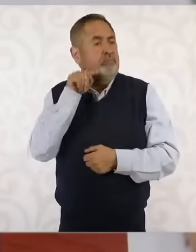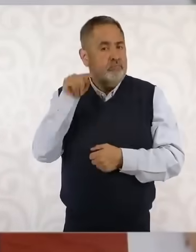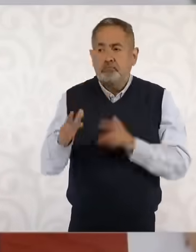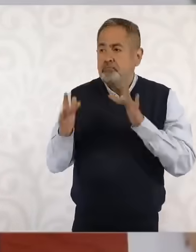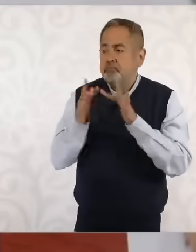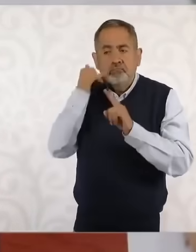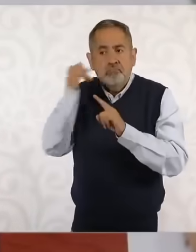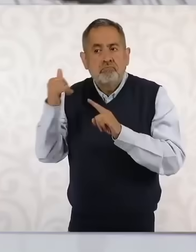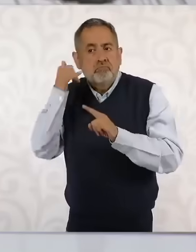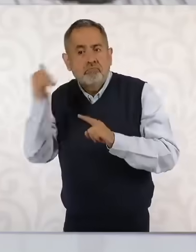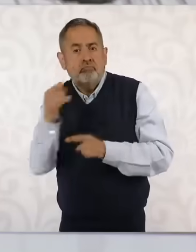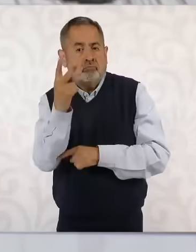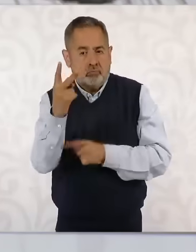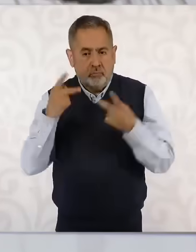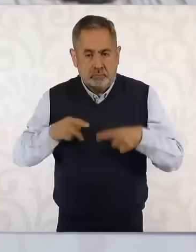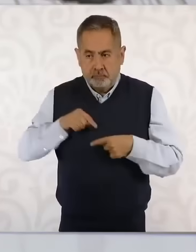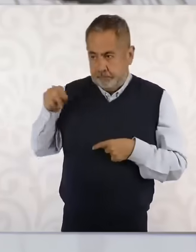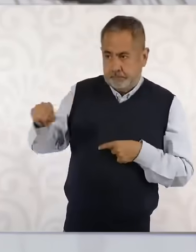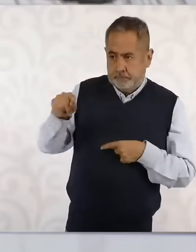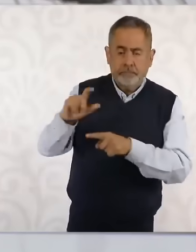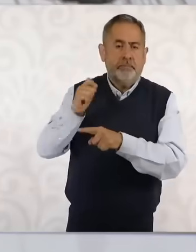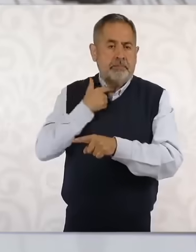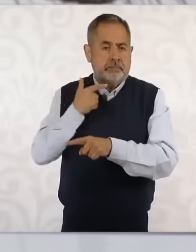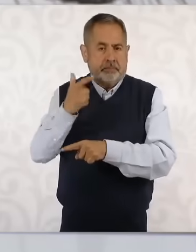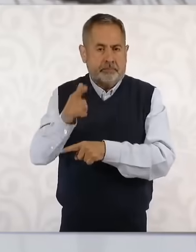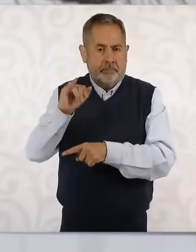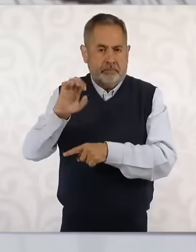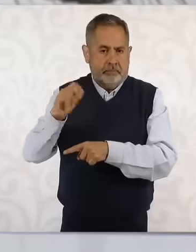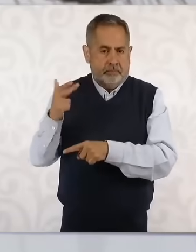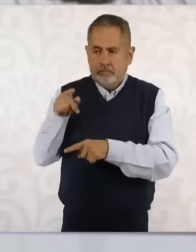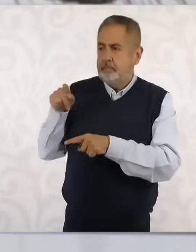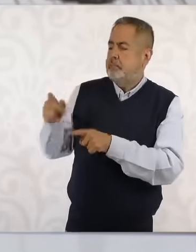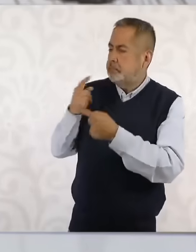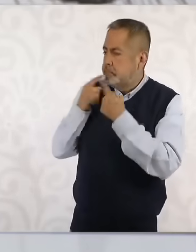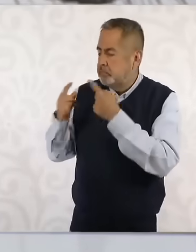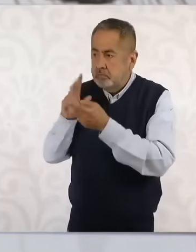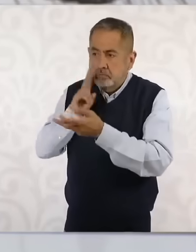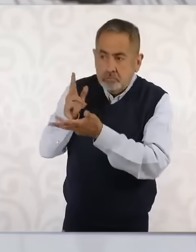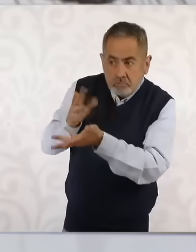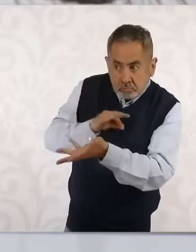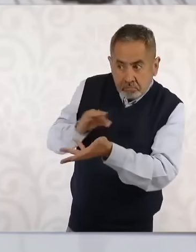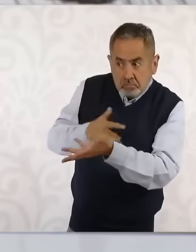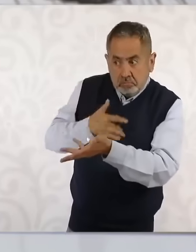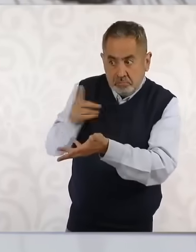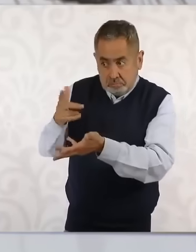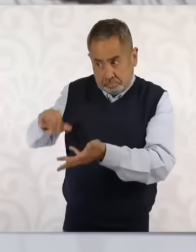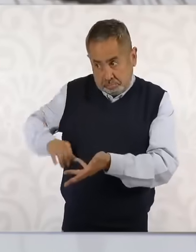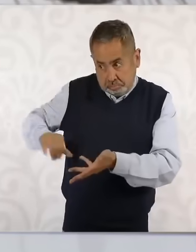con dos personas que pertenecieron al Gy e para ver en qué condiciones, si es que les interesa